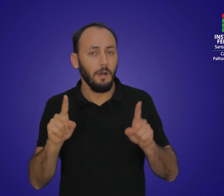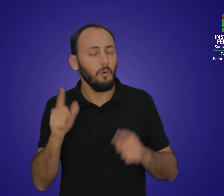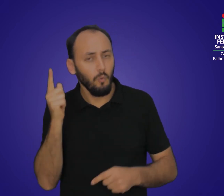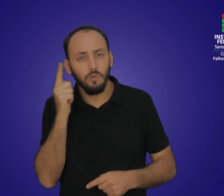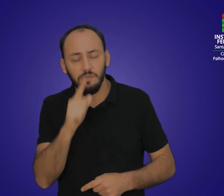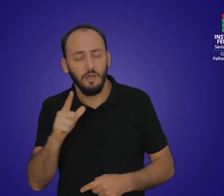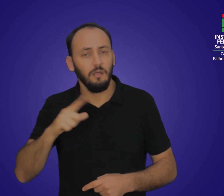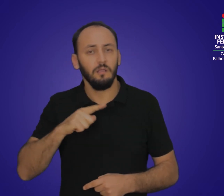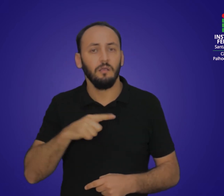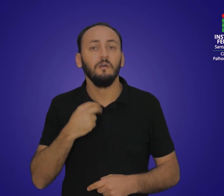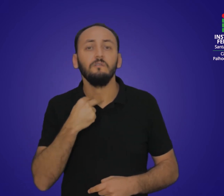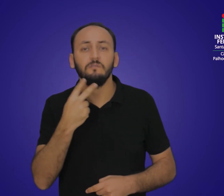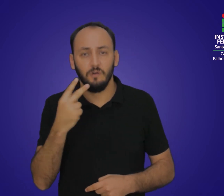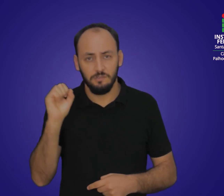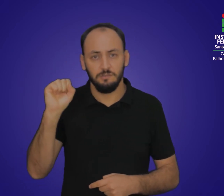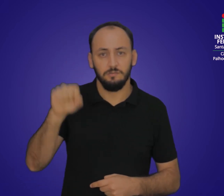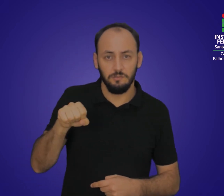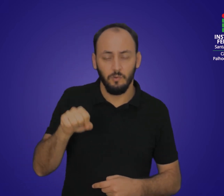Ele tem voz.